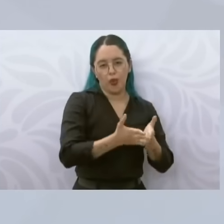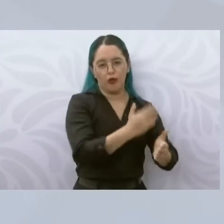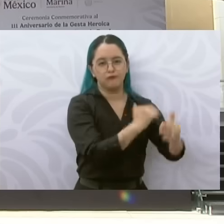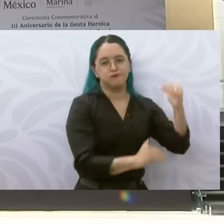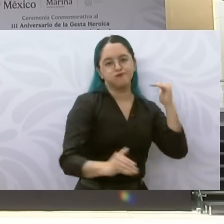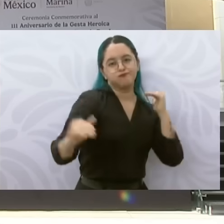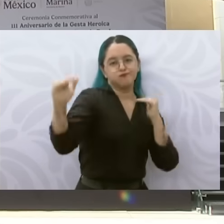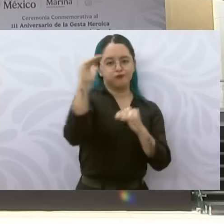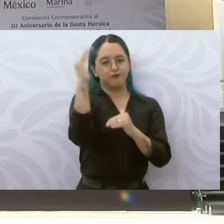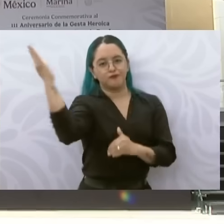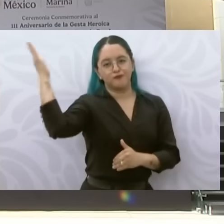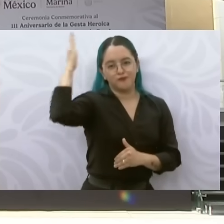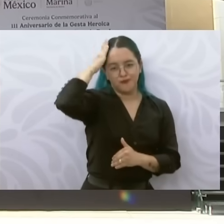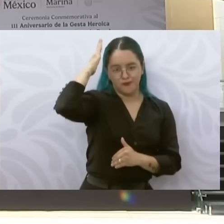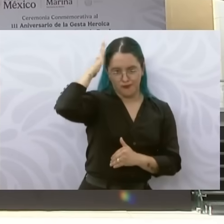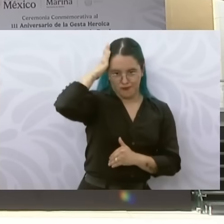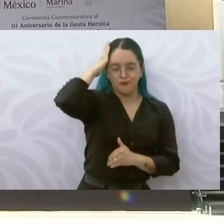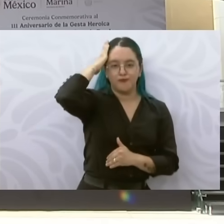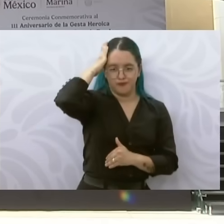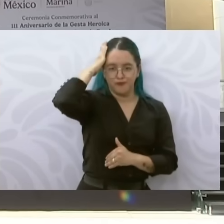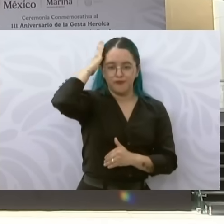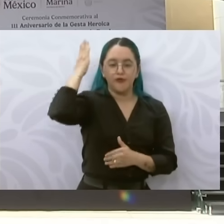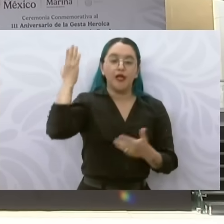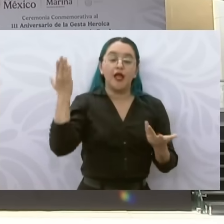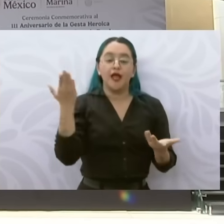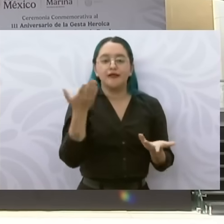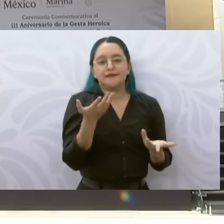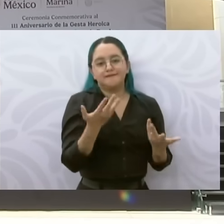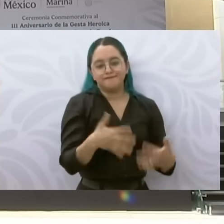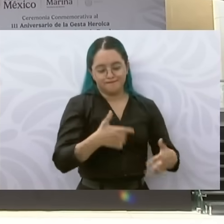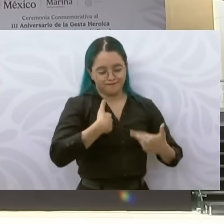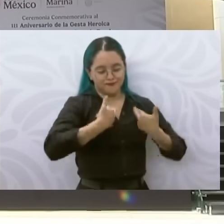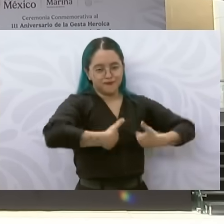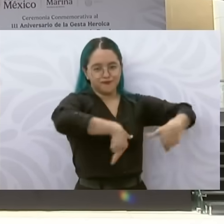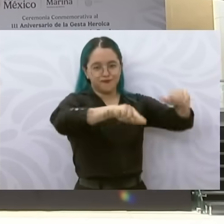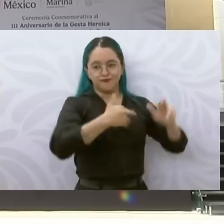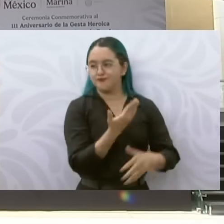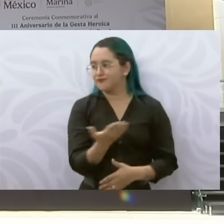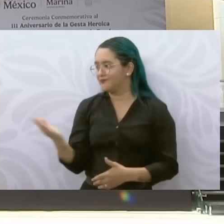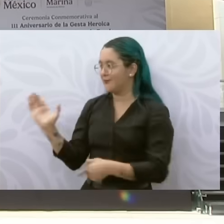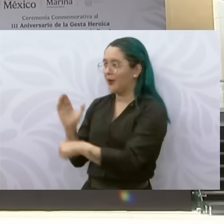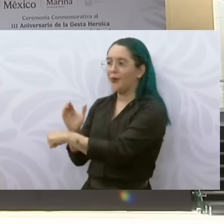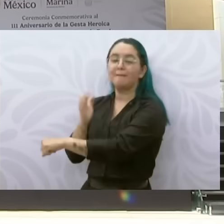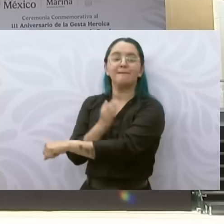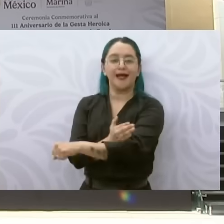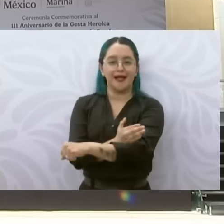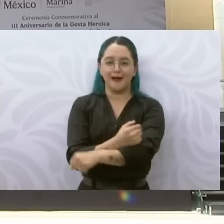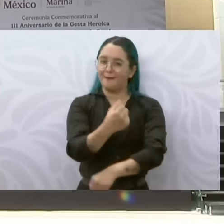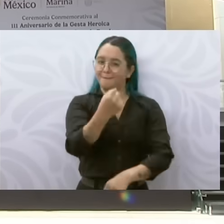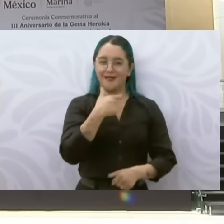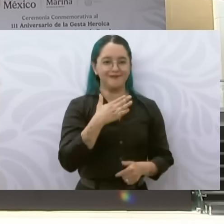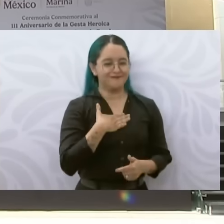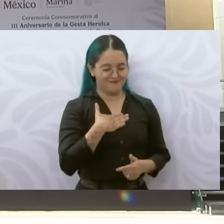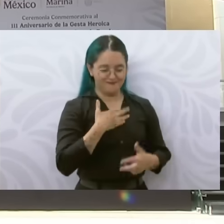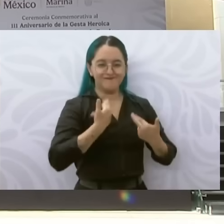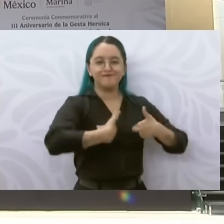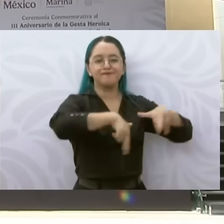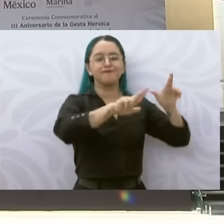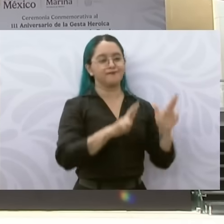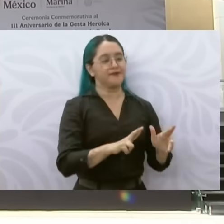México en nombre de mis compañeras y compañeros cadetes y del mío propio queremos hacerle un